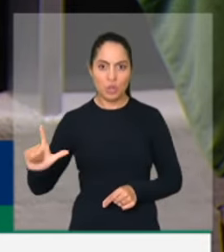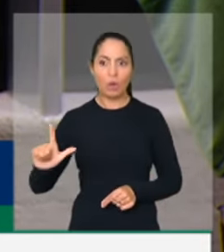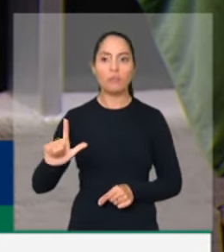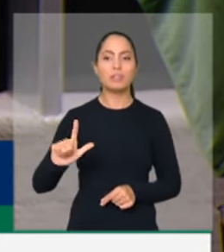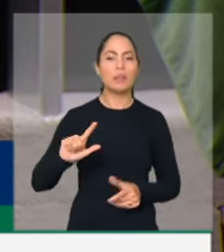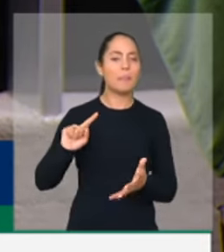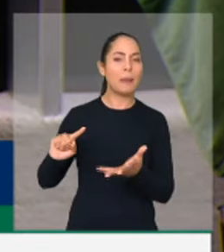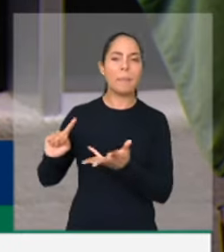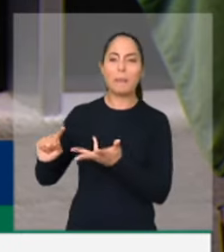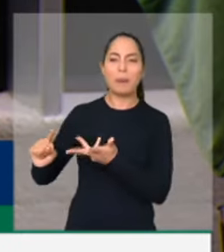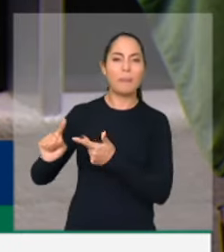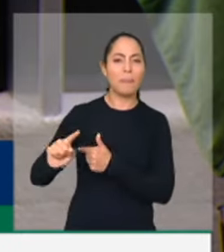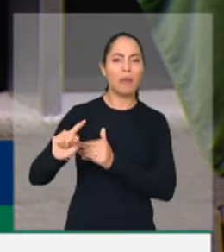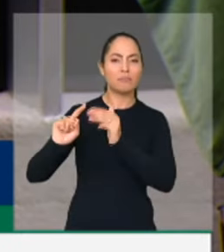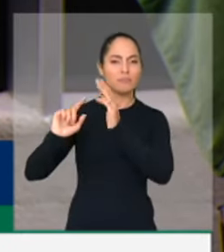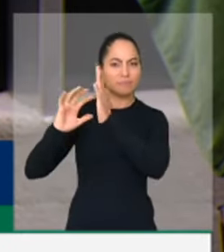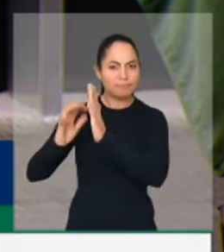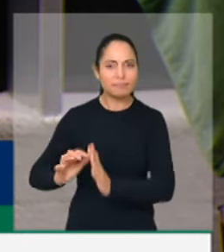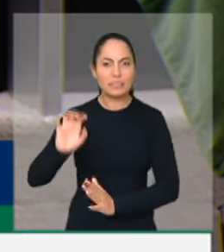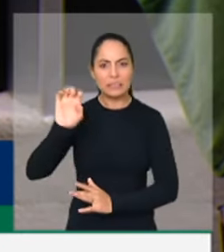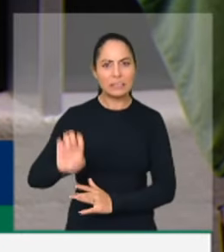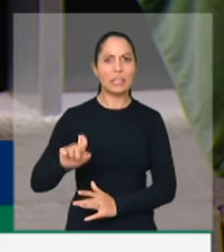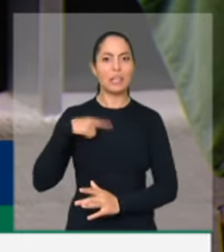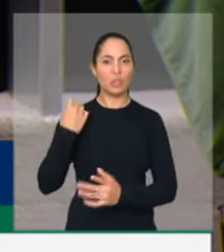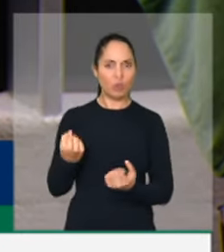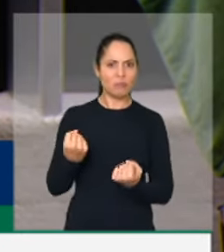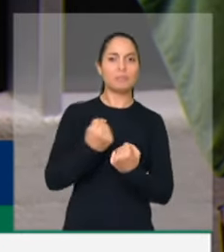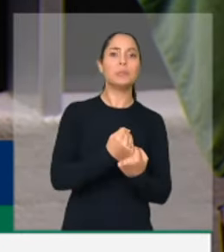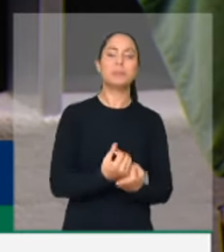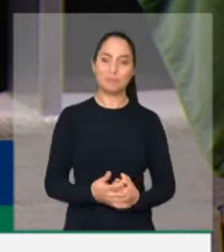PELOS QUAIS PASSAMOS, QUERO AGRADECER AOS JURISTAS, AOS INTELECTUAIS E A TODAS AS LIDERANÇAS.... DO BRASIL E DO